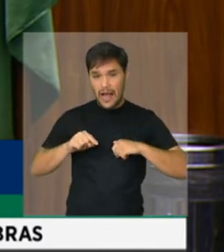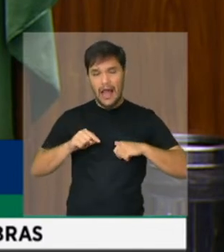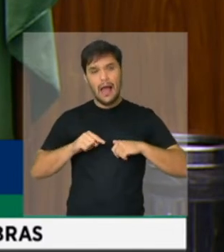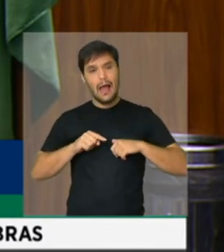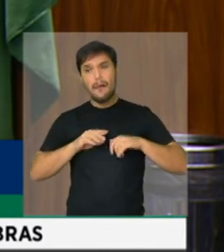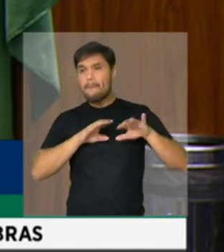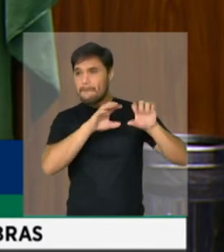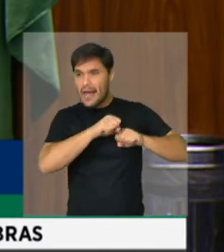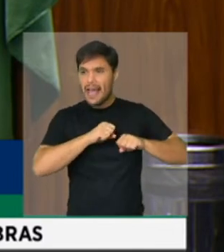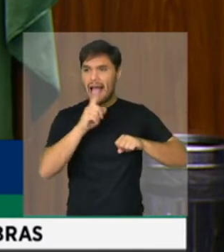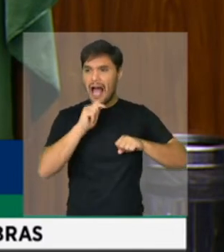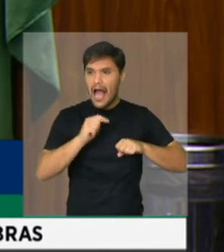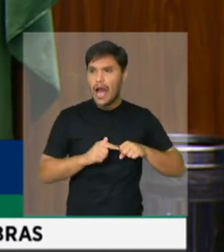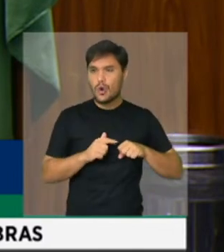CONTA DESSA CAIXA D'ÁGUA E TIRE O POVO DESSE INTERESSE